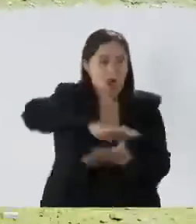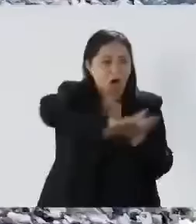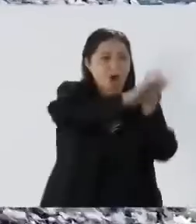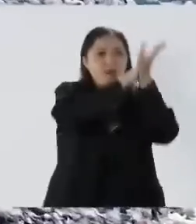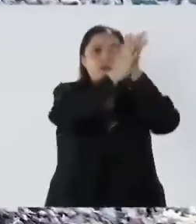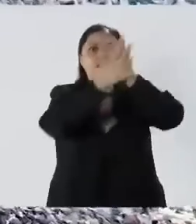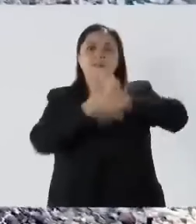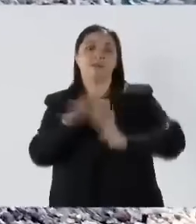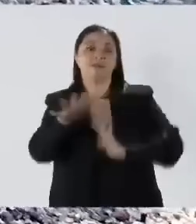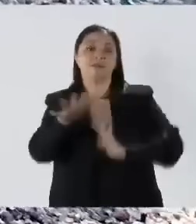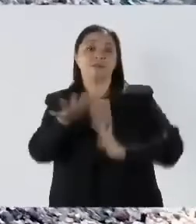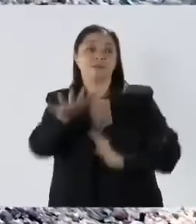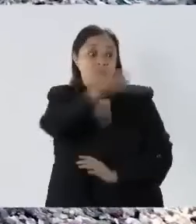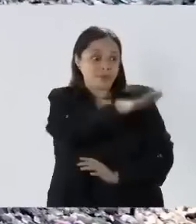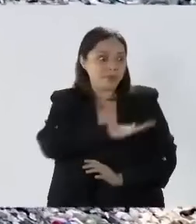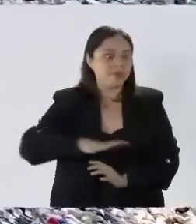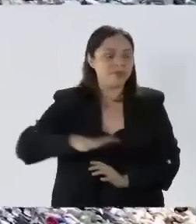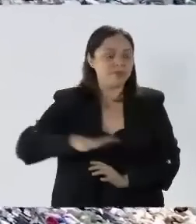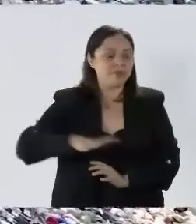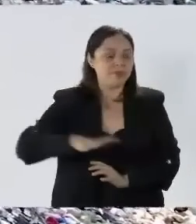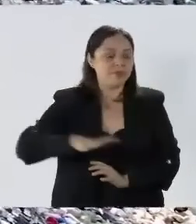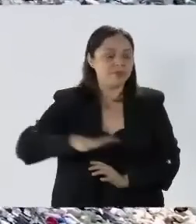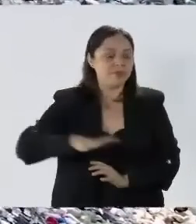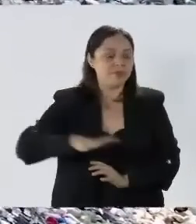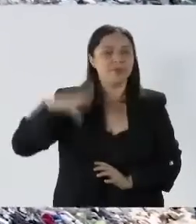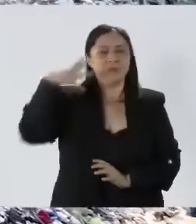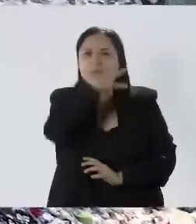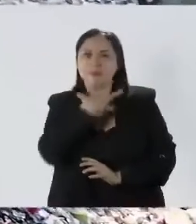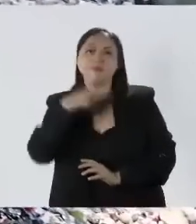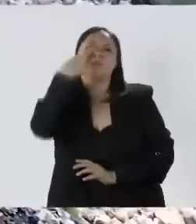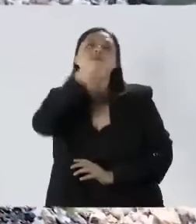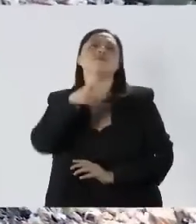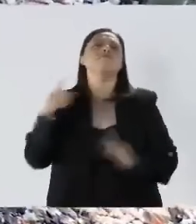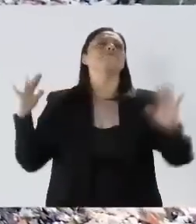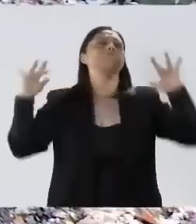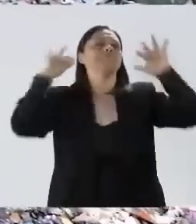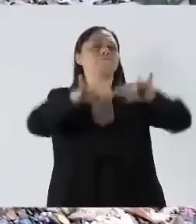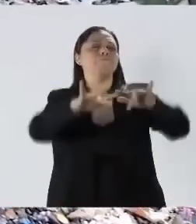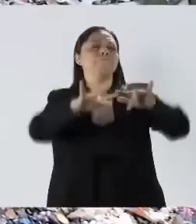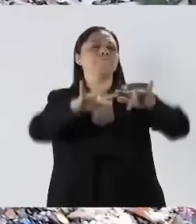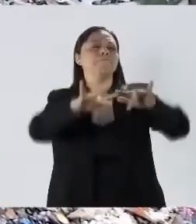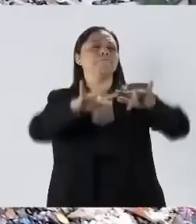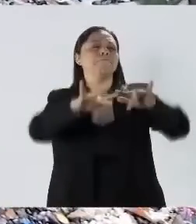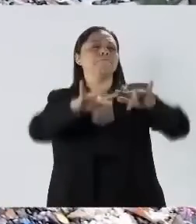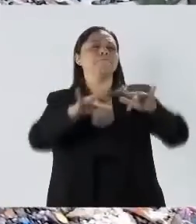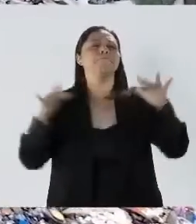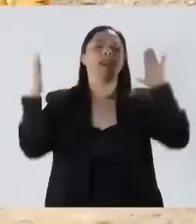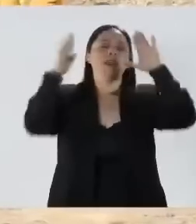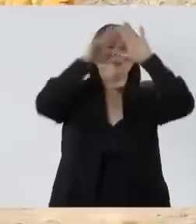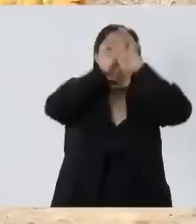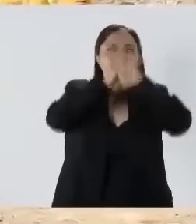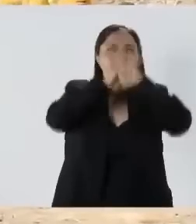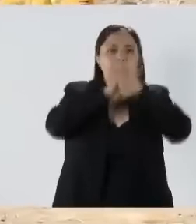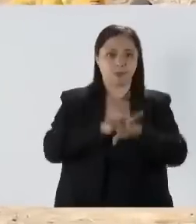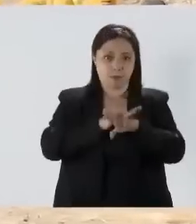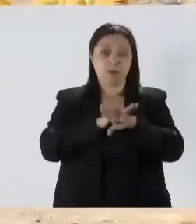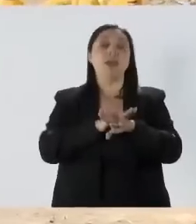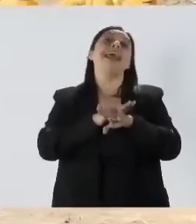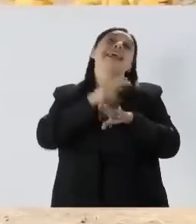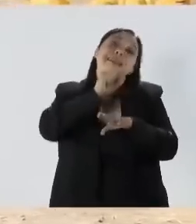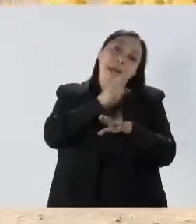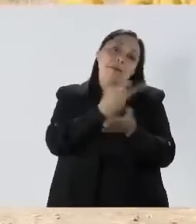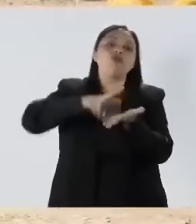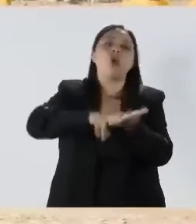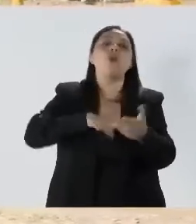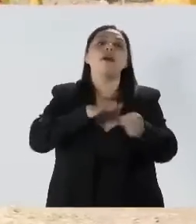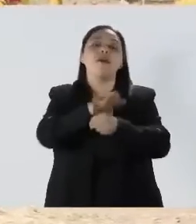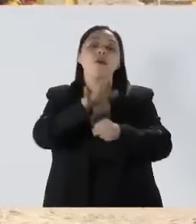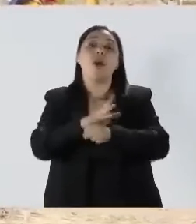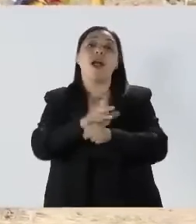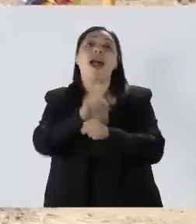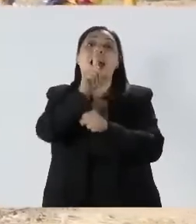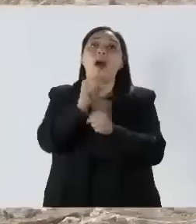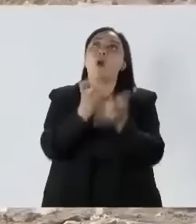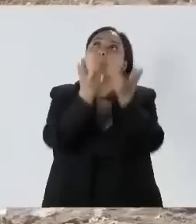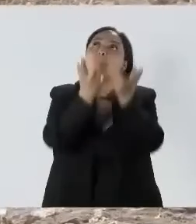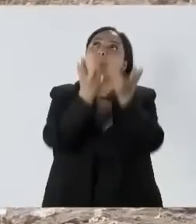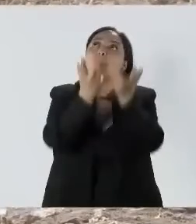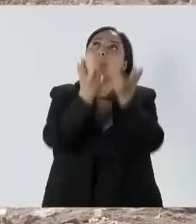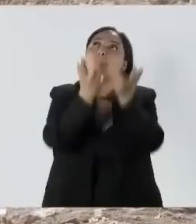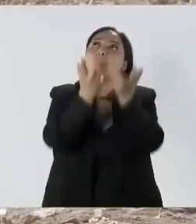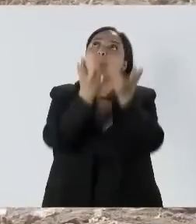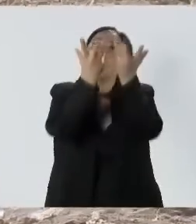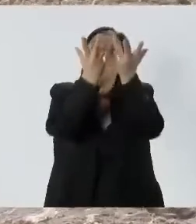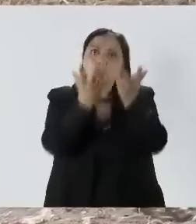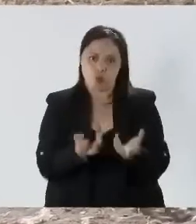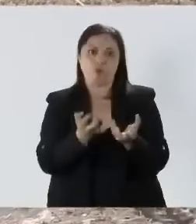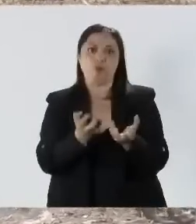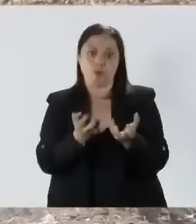y esparcimiento además de que infiltra el agua y haremos lo mismo en la presa del río Becerra en